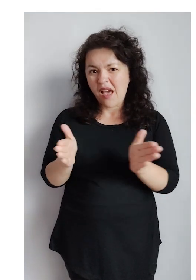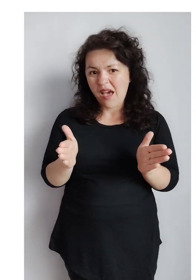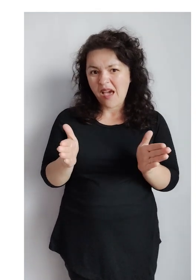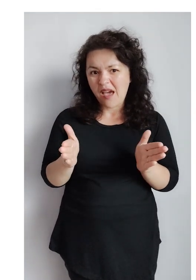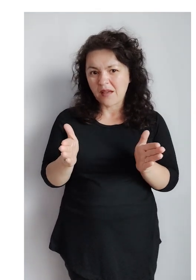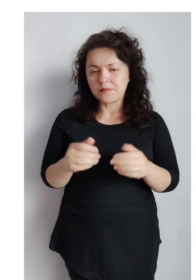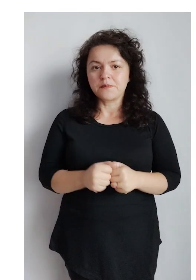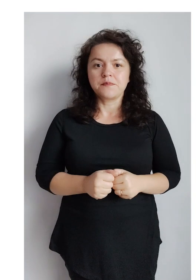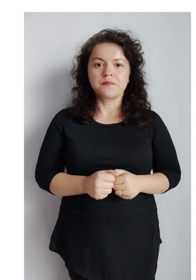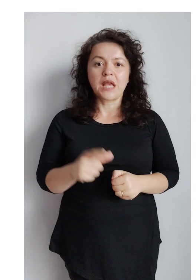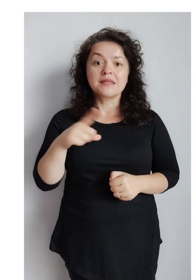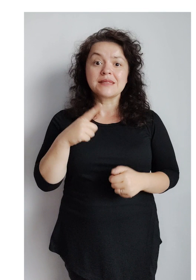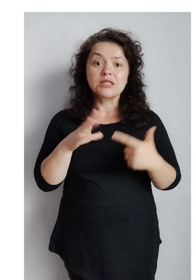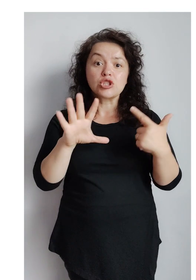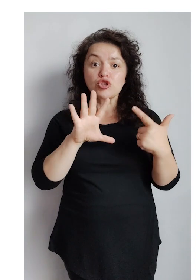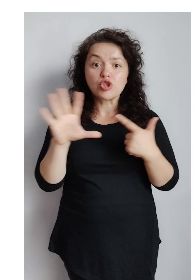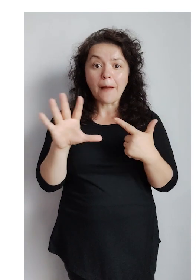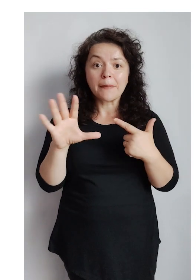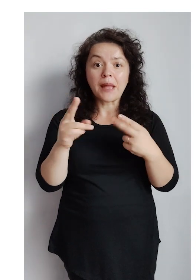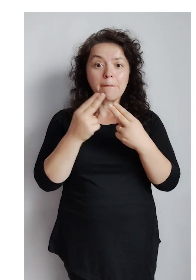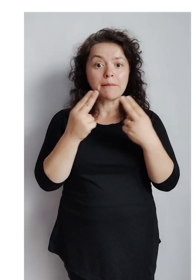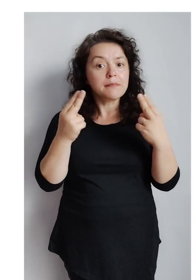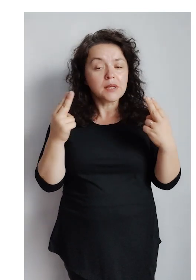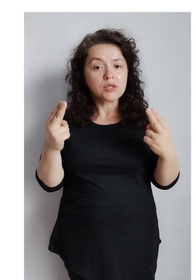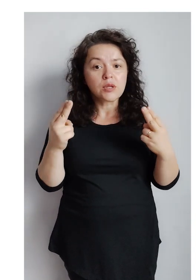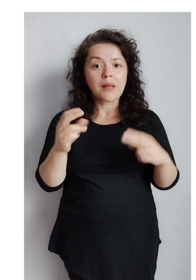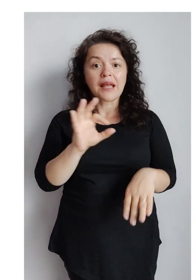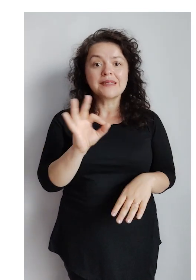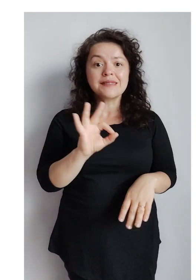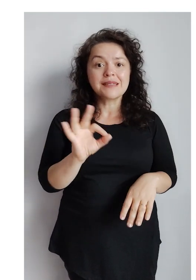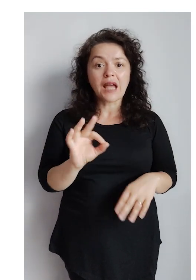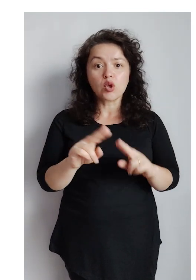Cele șapte principii ale dizainului universal